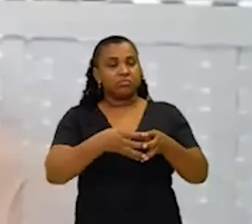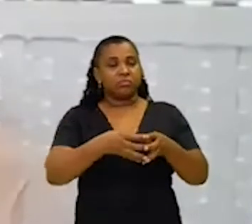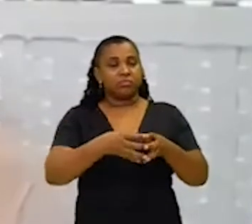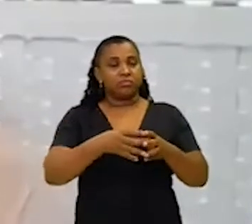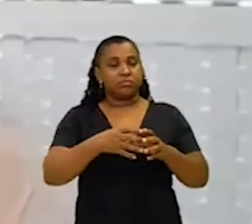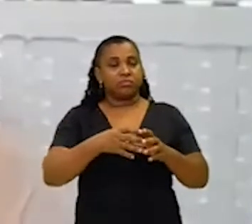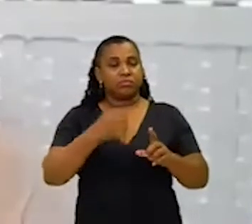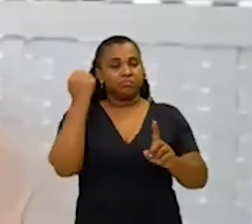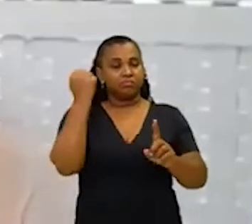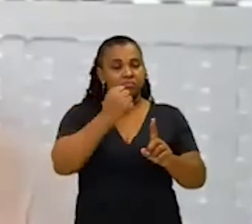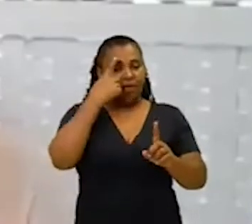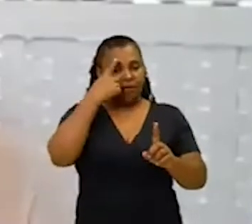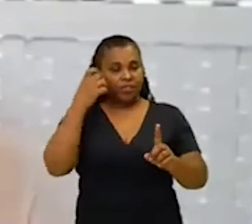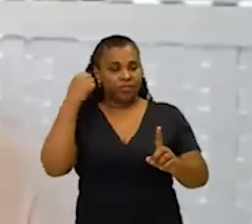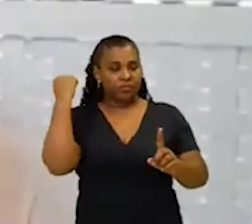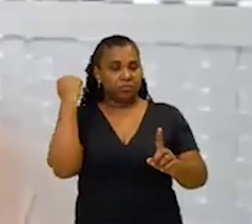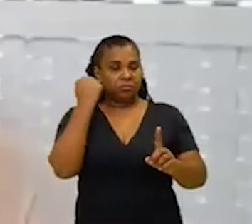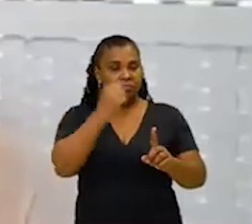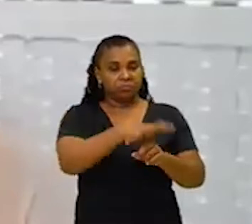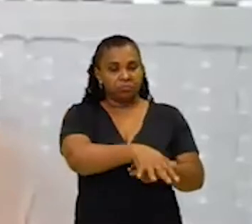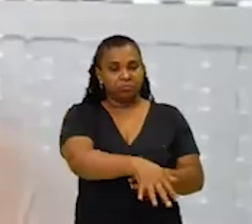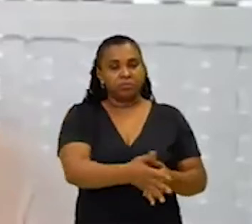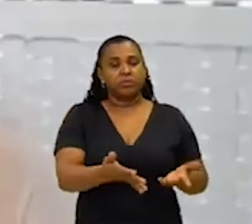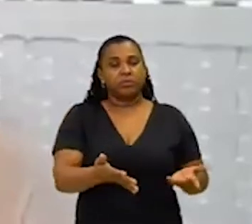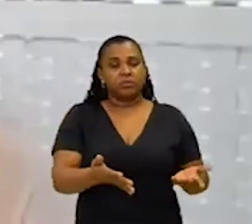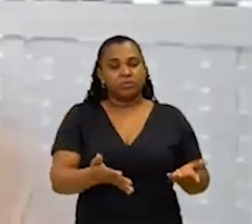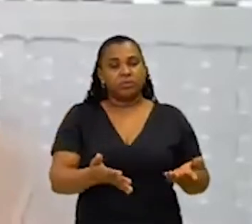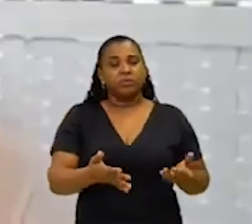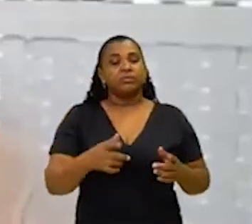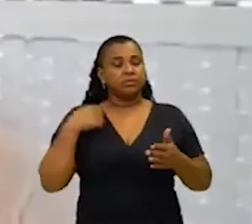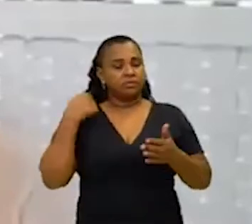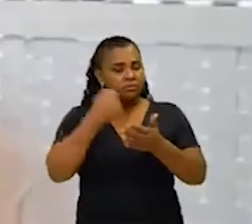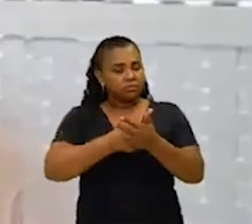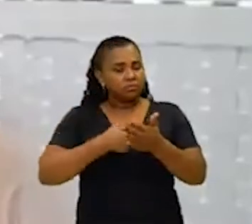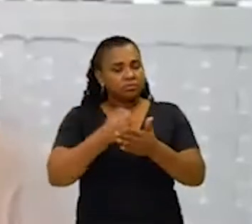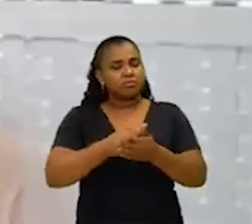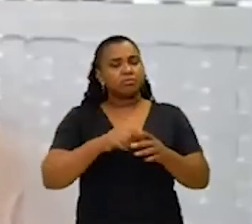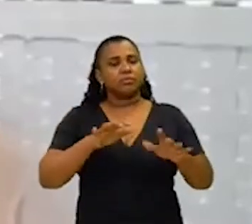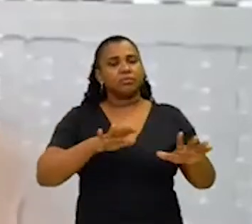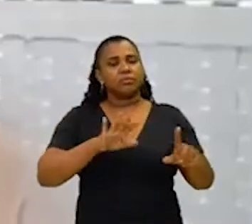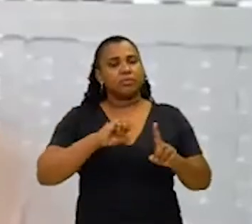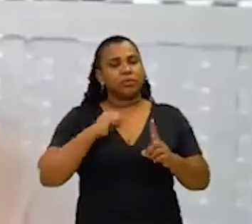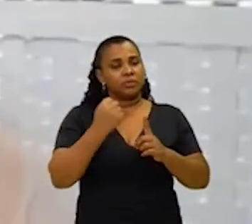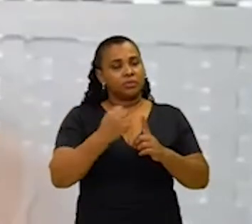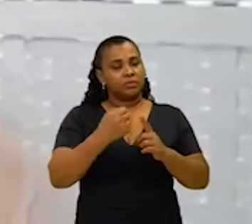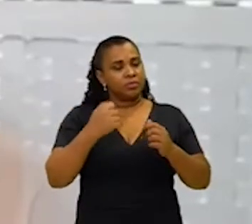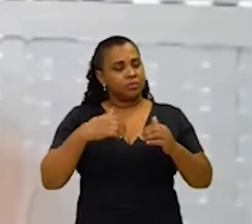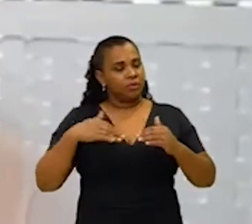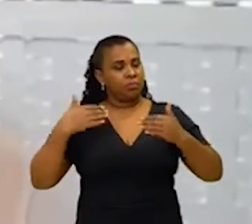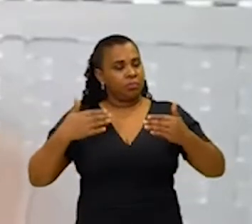por conta da ação do movimento social mas ainda precisam avançar muito mais com Marcos legais como